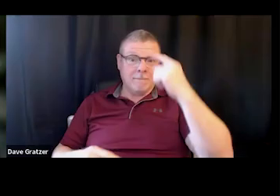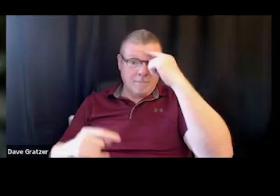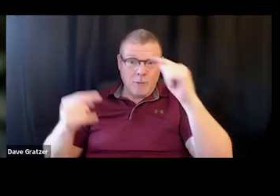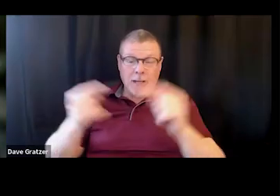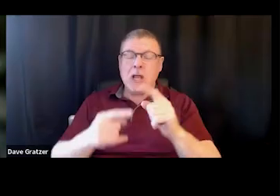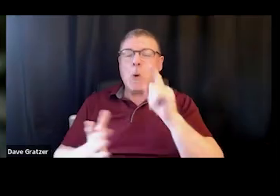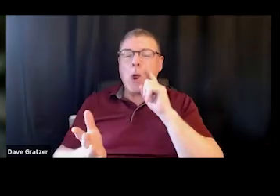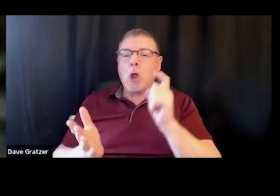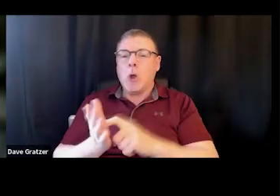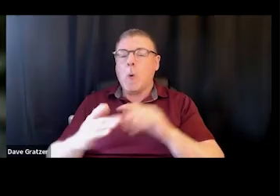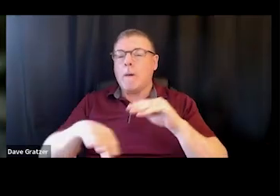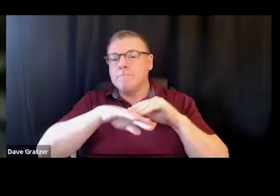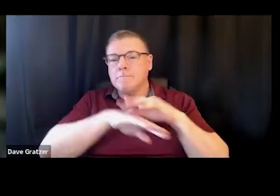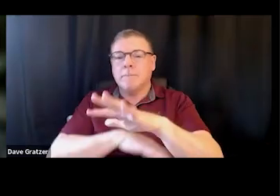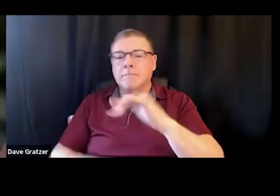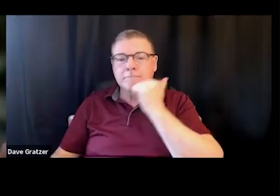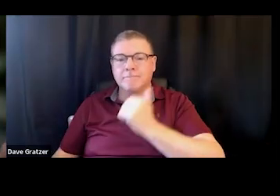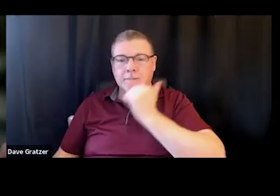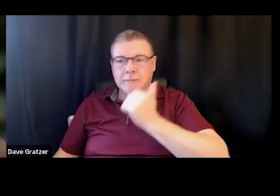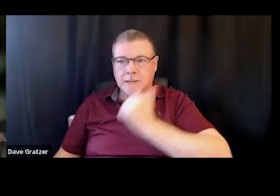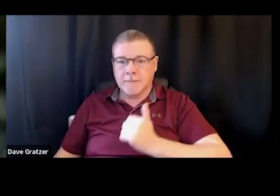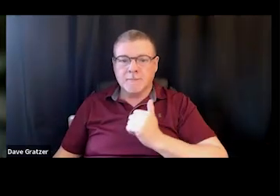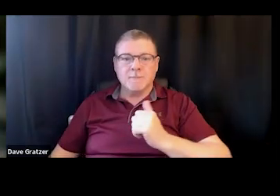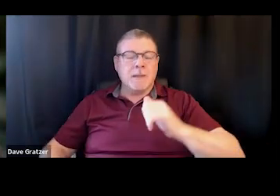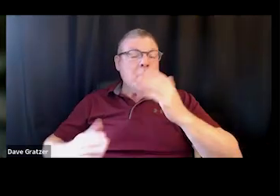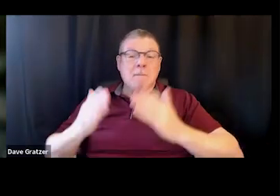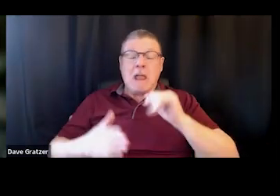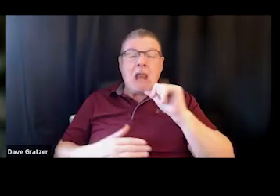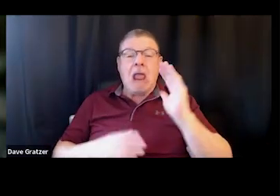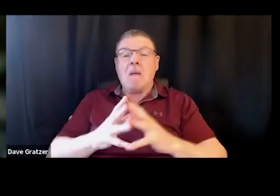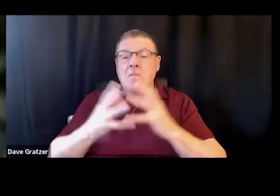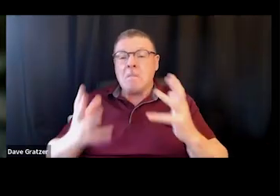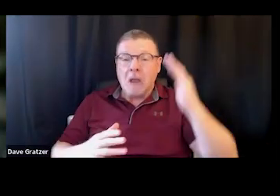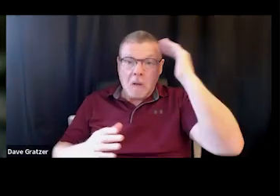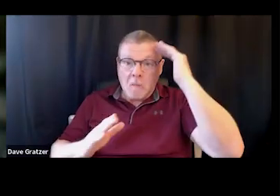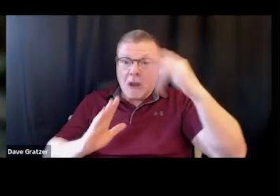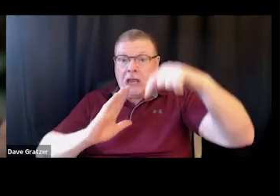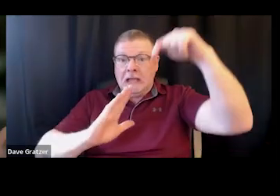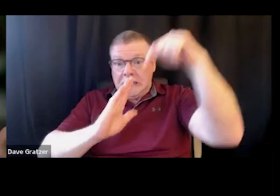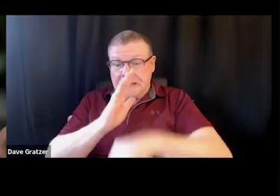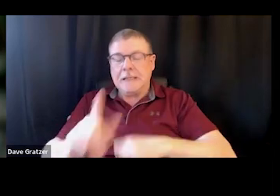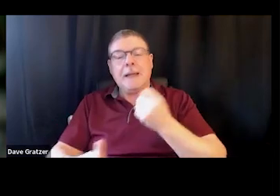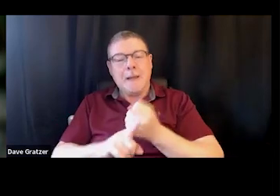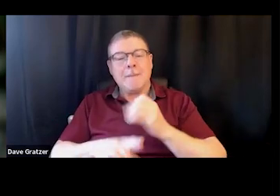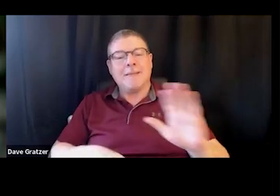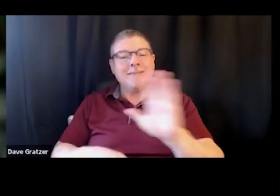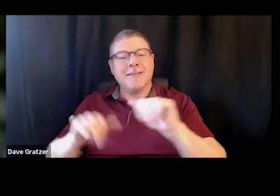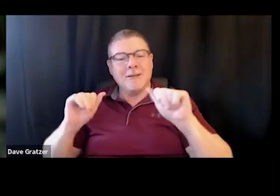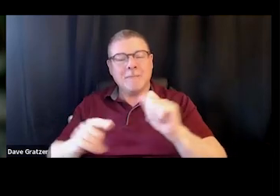que afectan su día a día. Podrían no tener tanta conciencia de algunas de las cosas más profundas que impactan su capacidad para manejarse a lo largo del día,